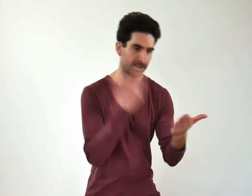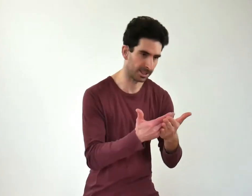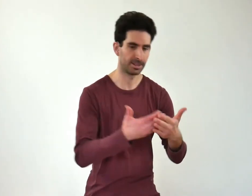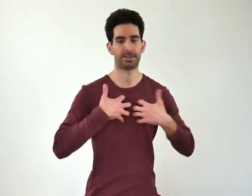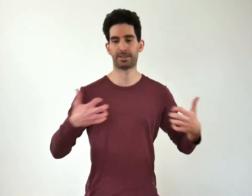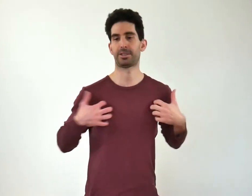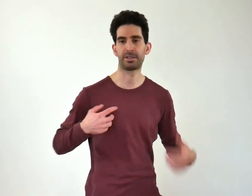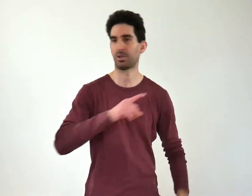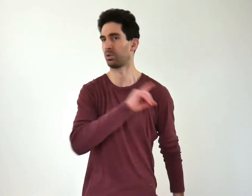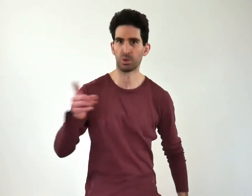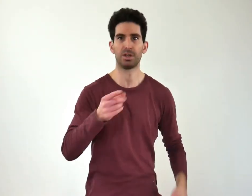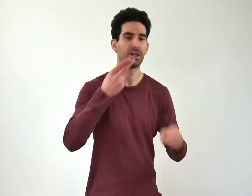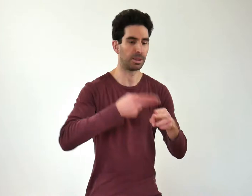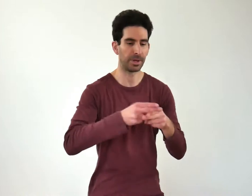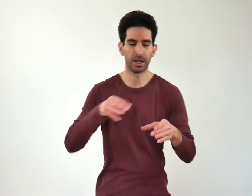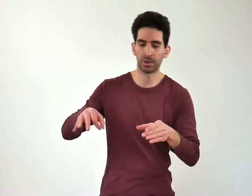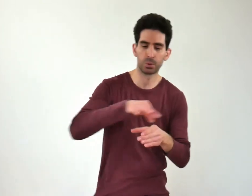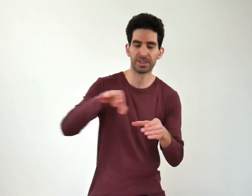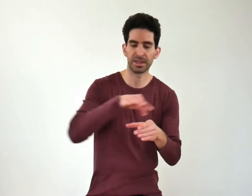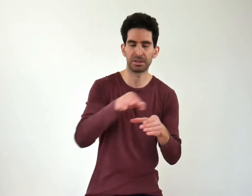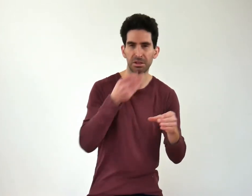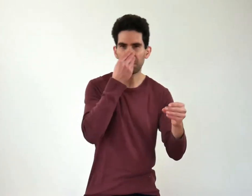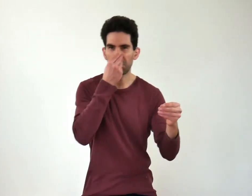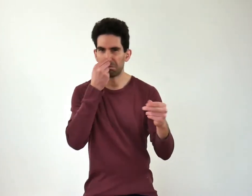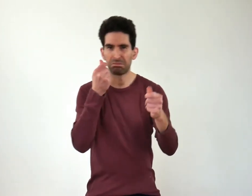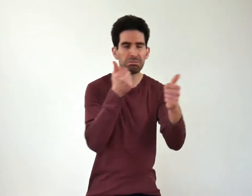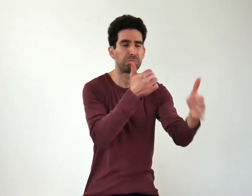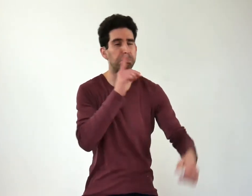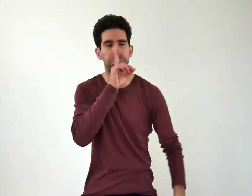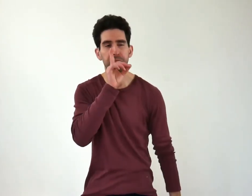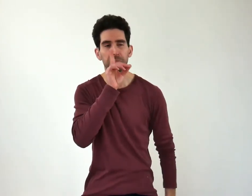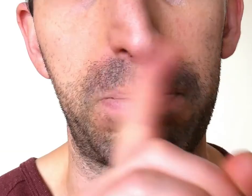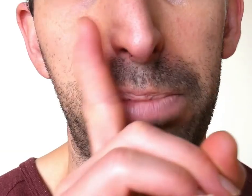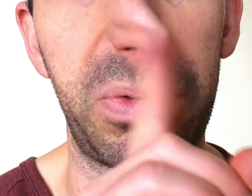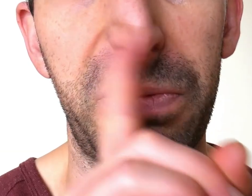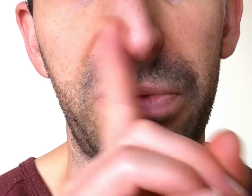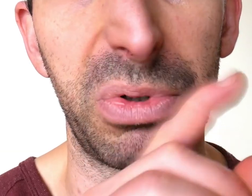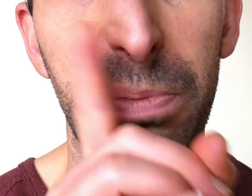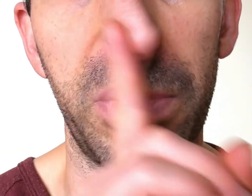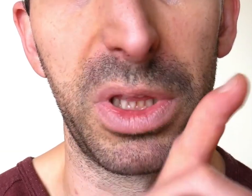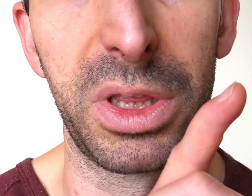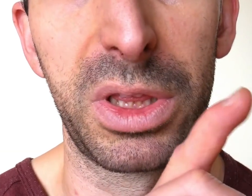Ca ce n'est pas de la science. Ca s'appelle la cuisine au pifomètre.